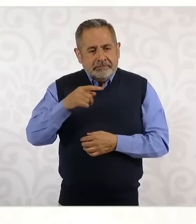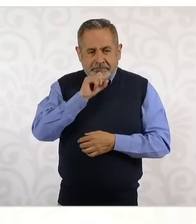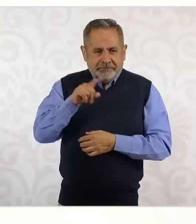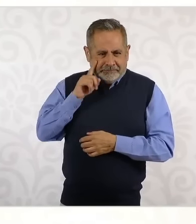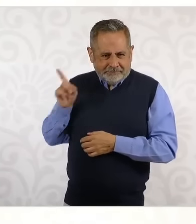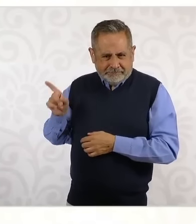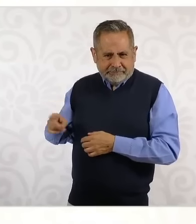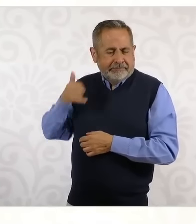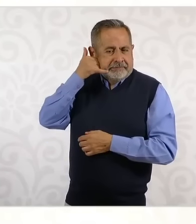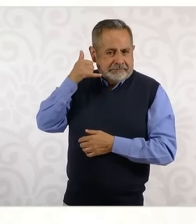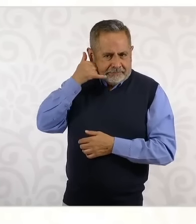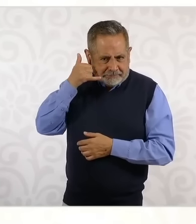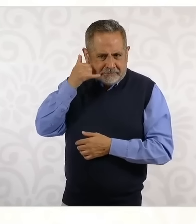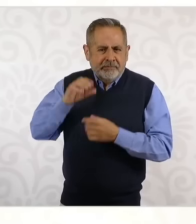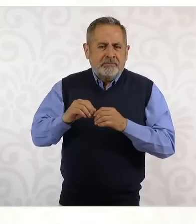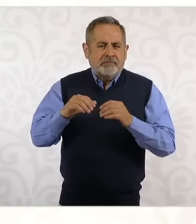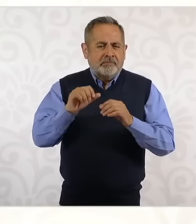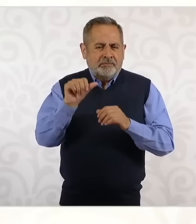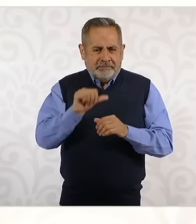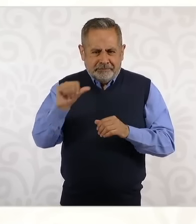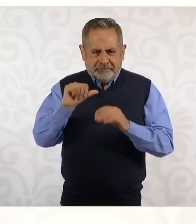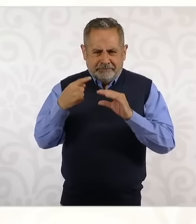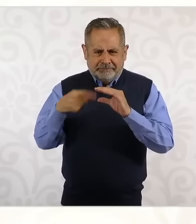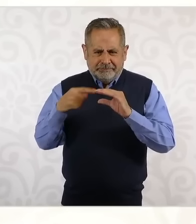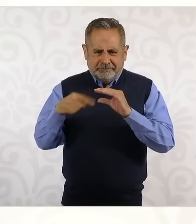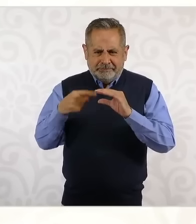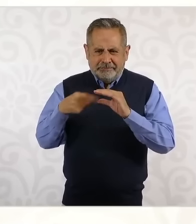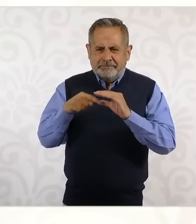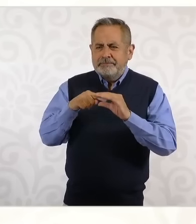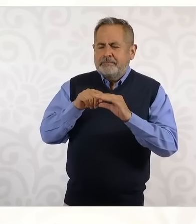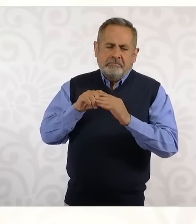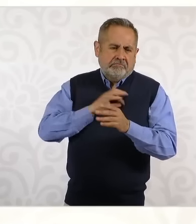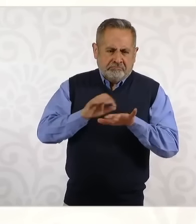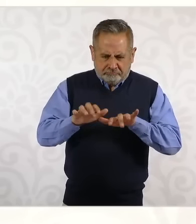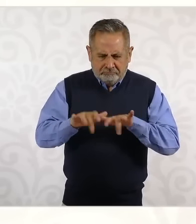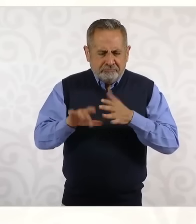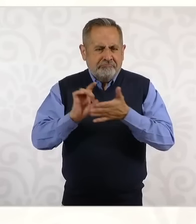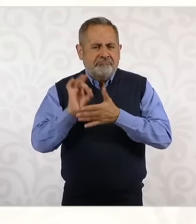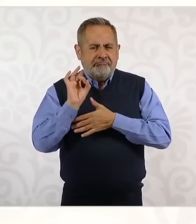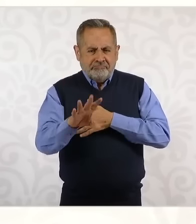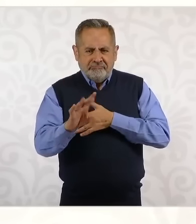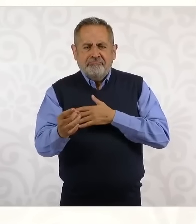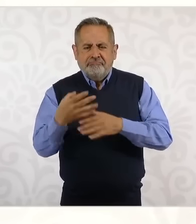hay un correo electrónico eh para que puedan eh las personas identificar cuál es el lugar que